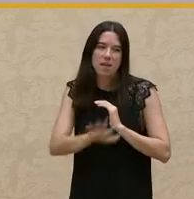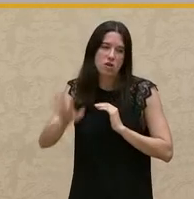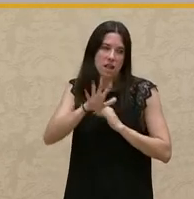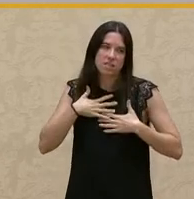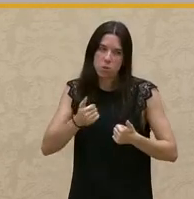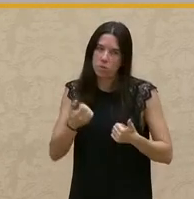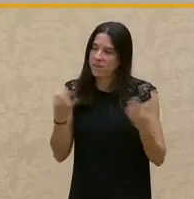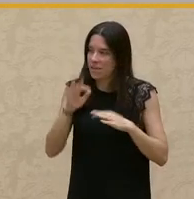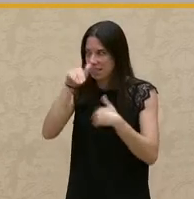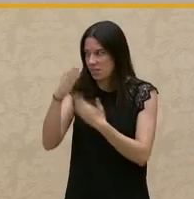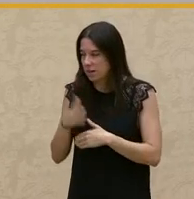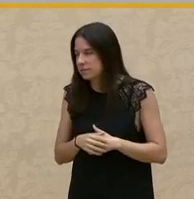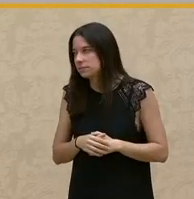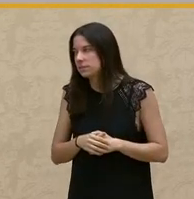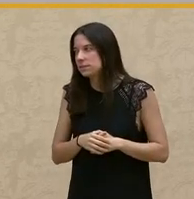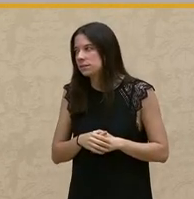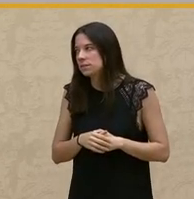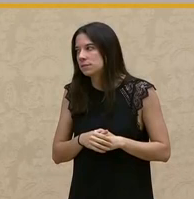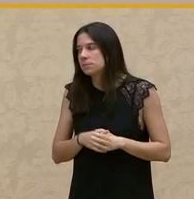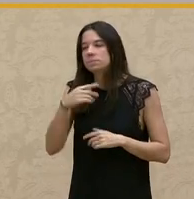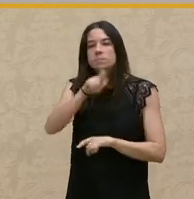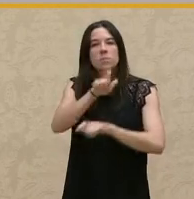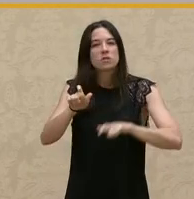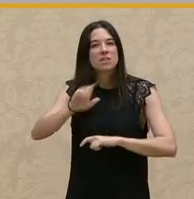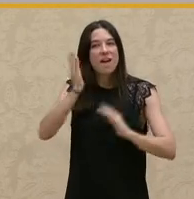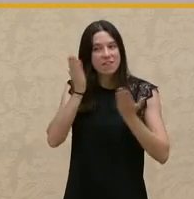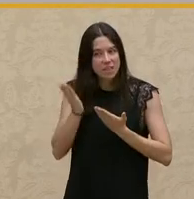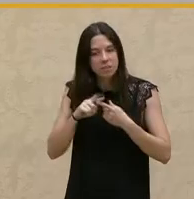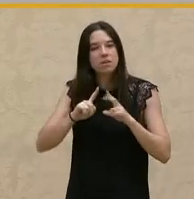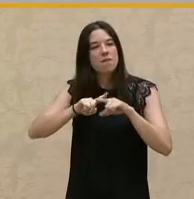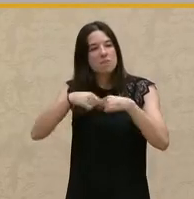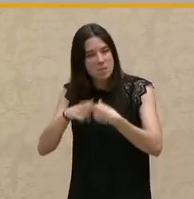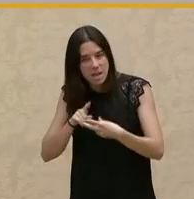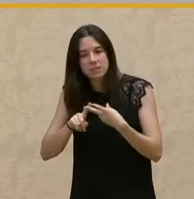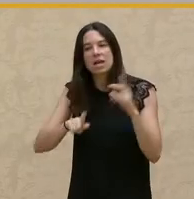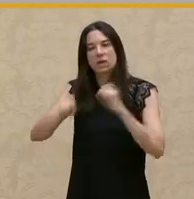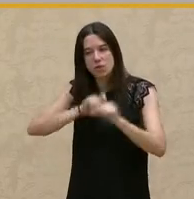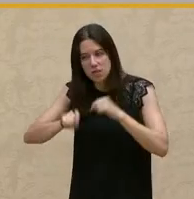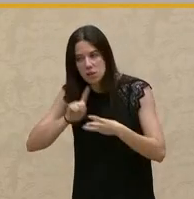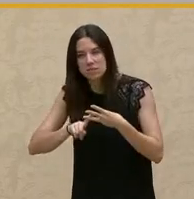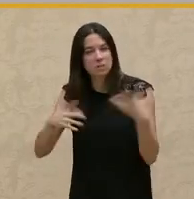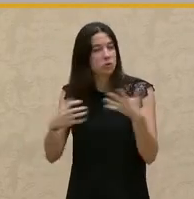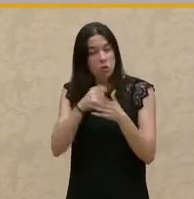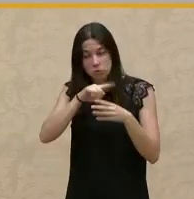Y, por supuesto, las personas afectadas, las familias, las asociaciones nos comprometemos,